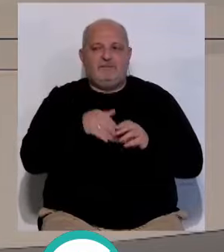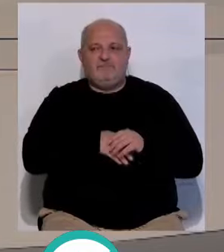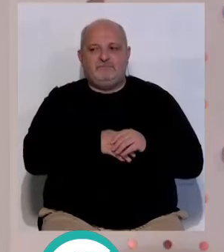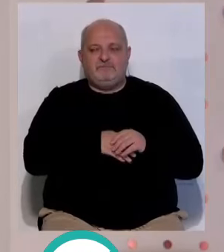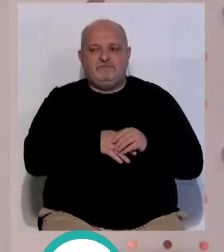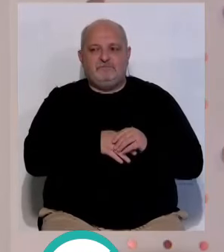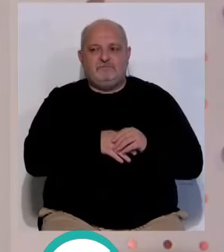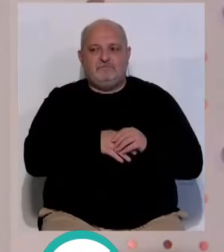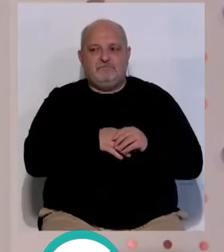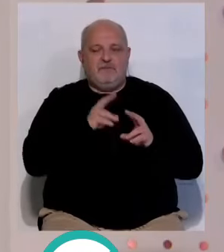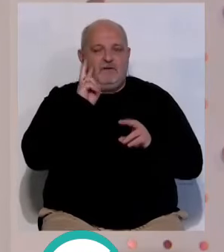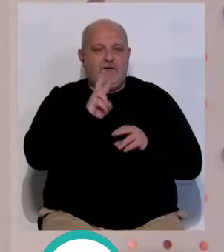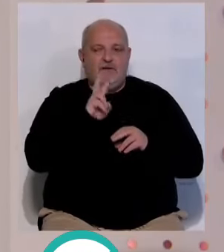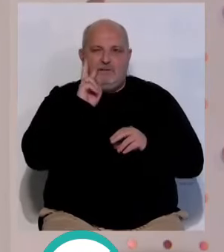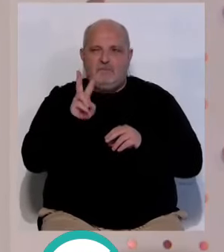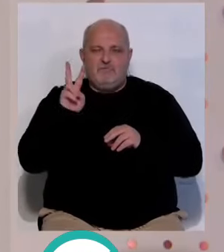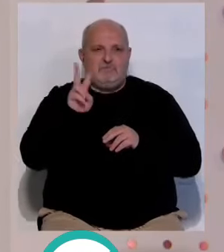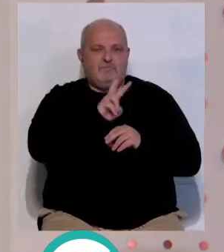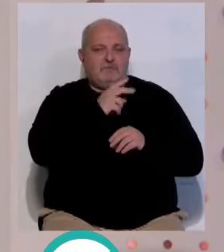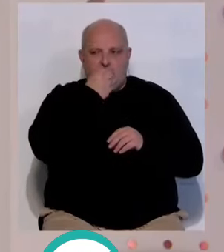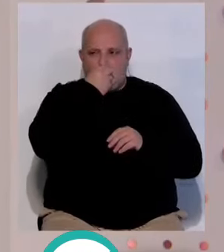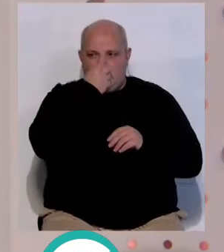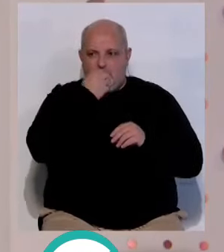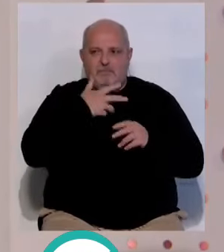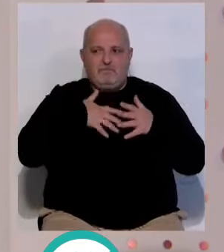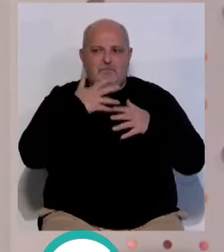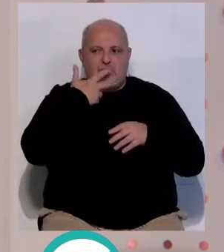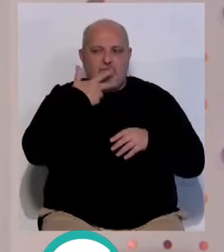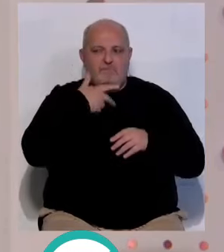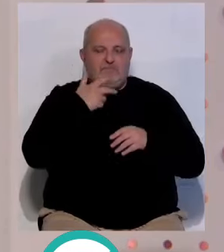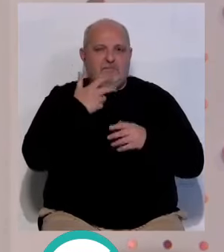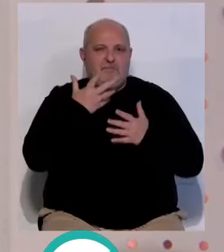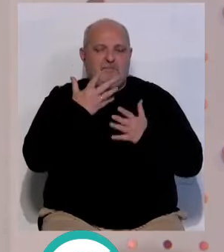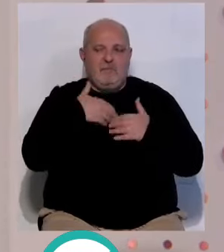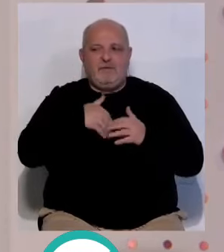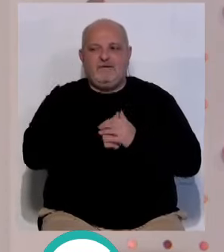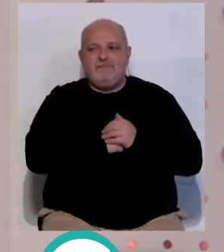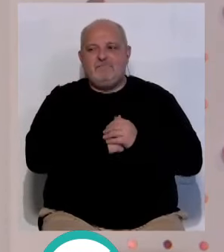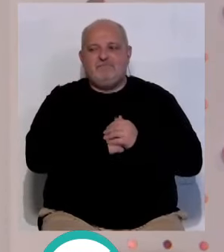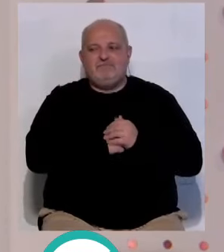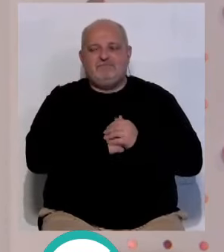redondo yo os veo os veo por conocimiento seguro que que no falla la cosa tú que eres muy de número